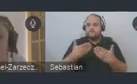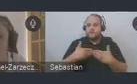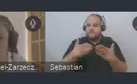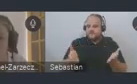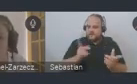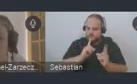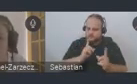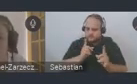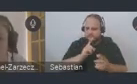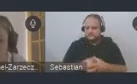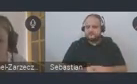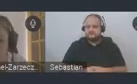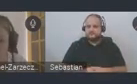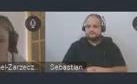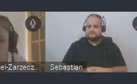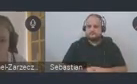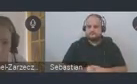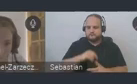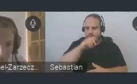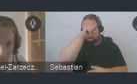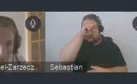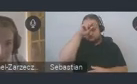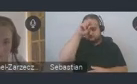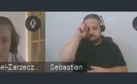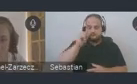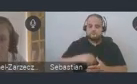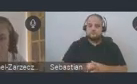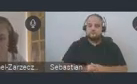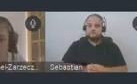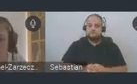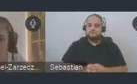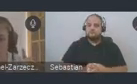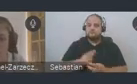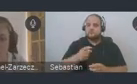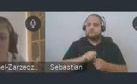Tu są też czynniki trochę psychologiczne. I to jest taki początek.